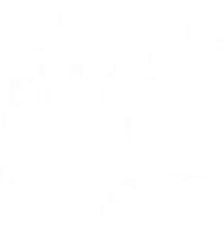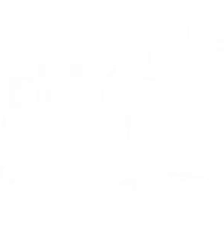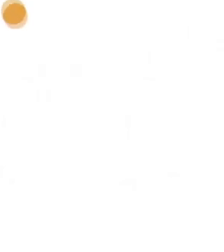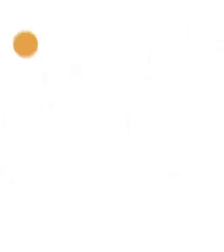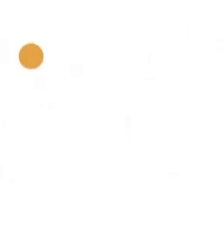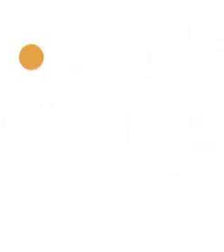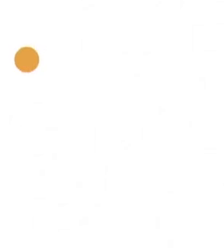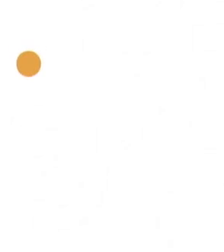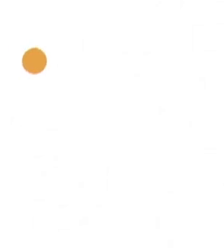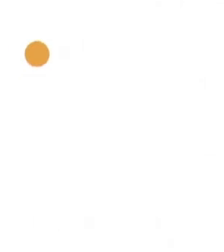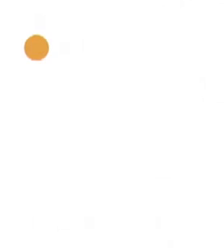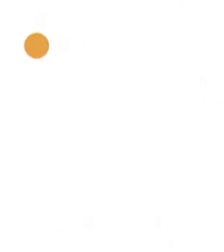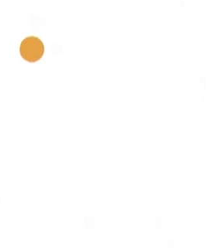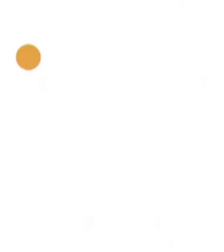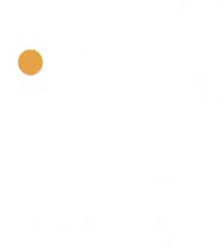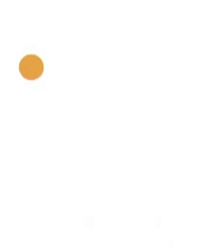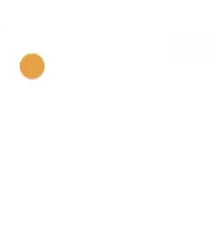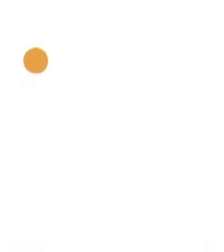[Música] [歌曲]